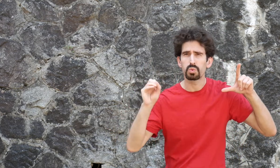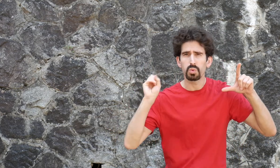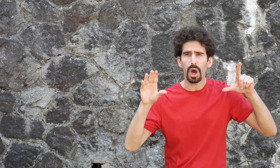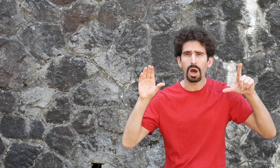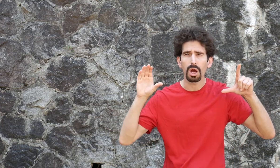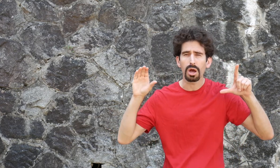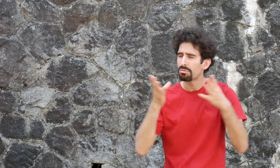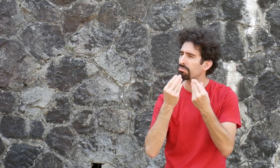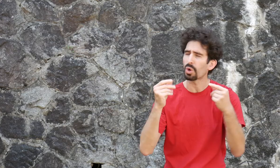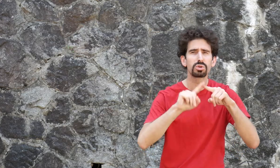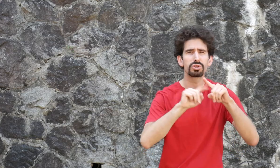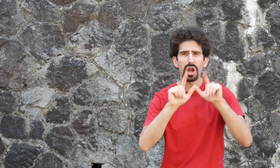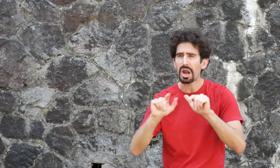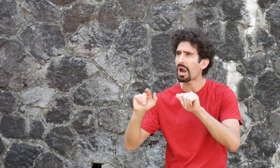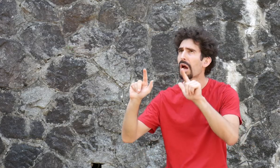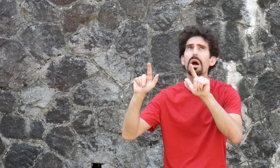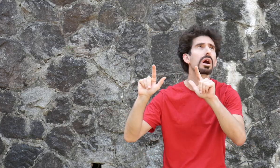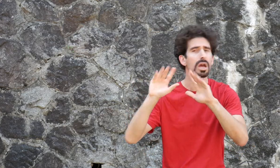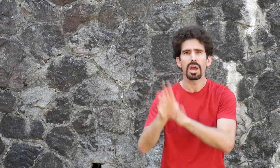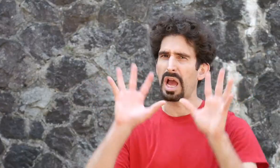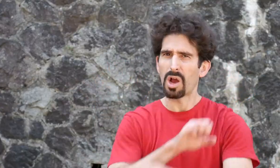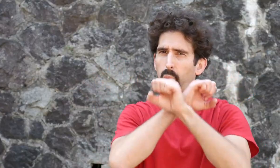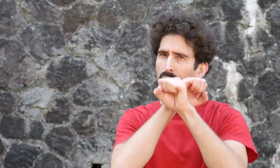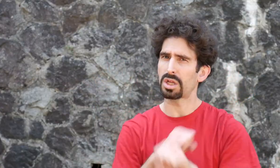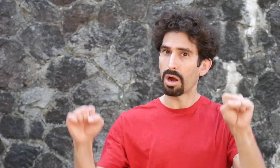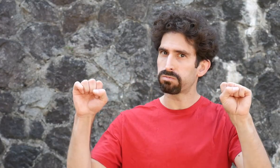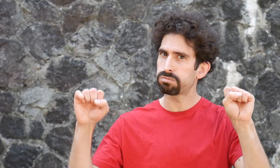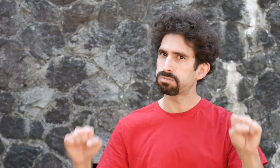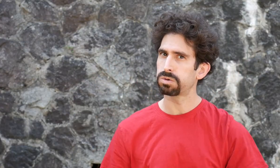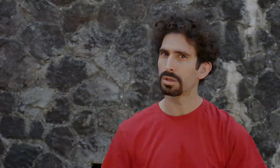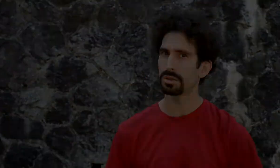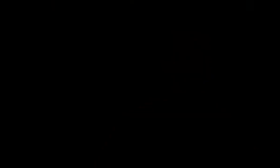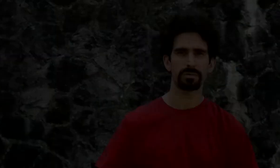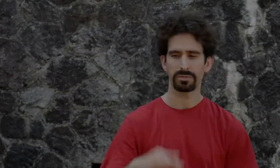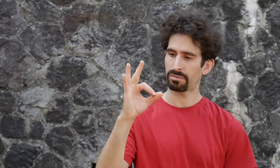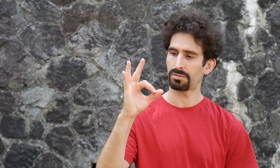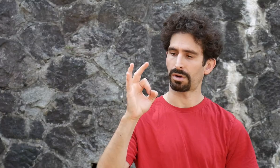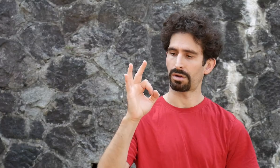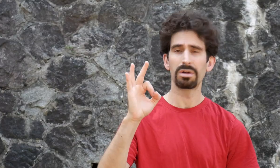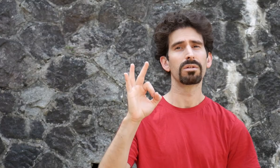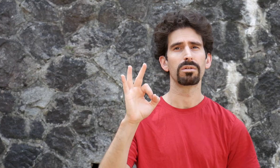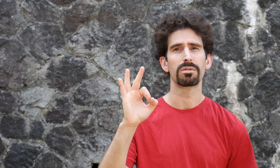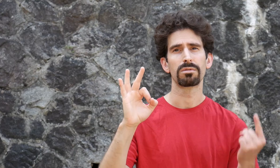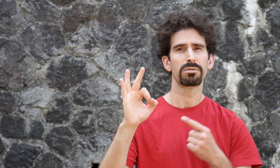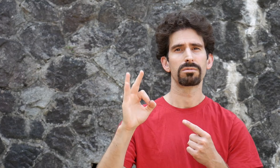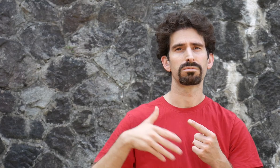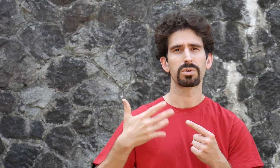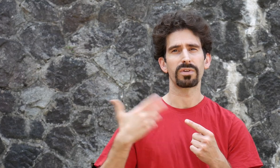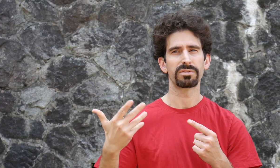Ouaaah, il y a beaucoup de choses dedans. C'est incroyable ! L'anus, pourquoi faire ?